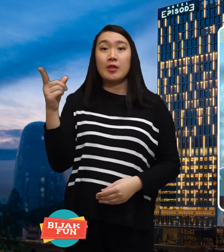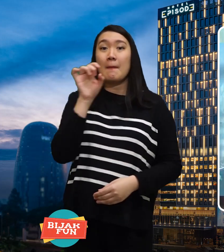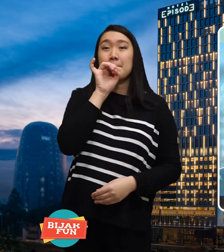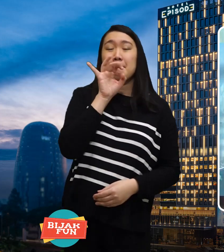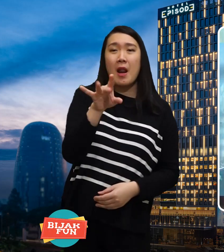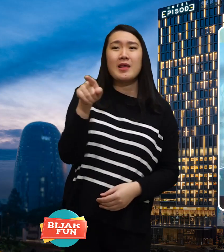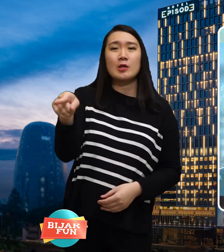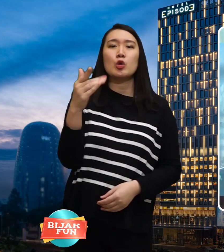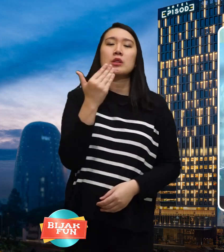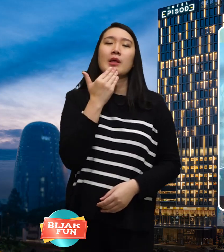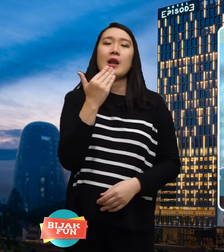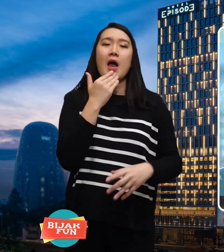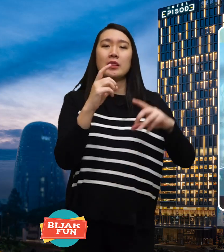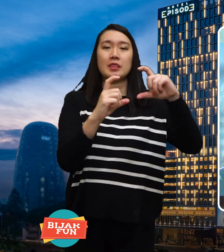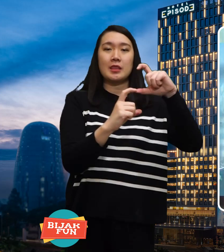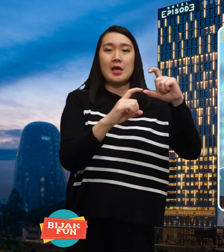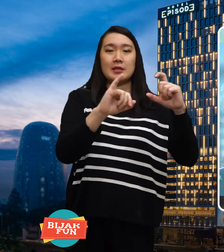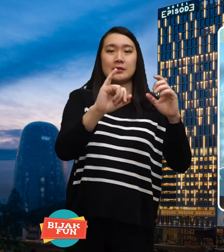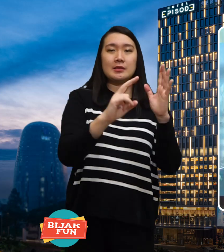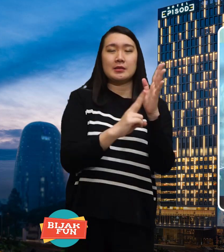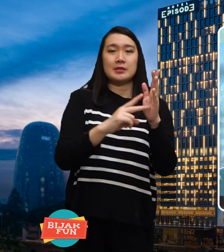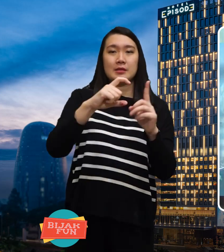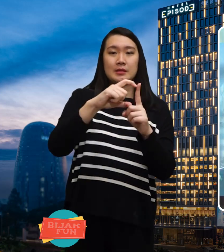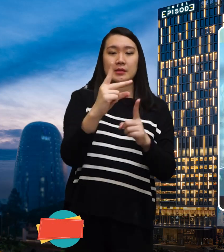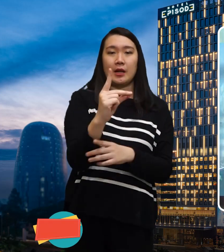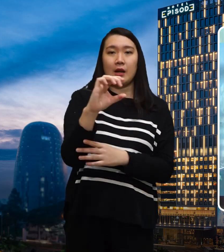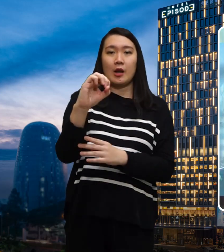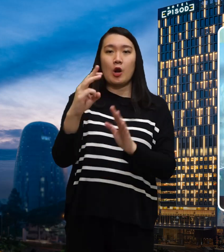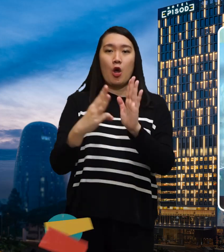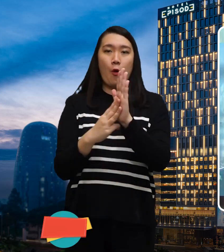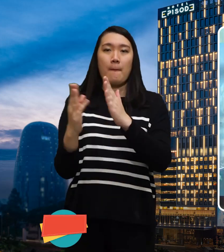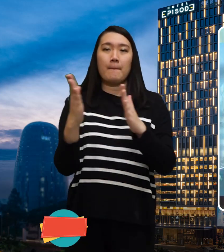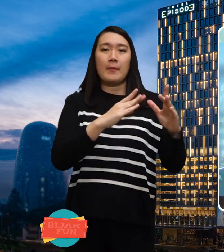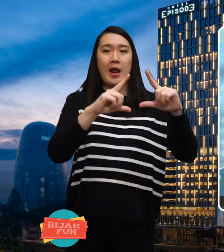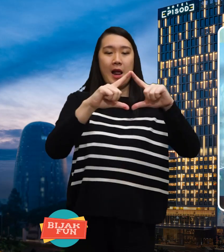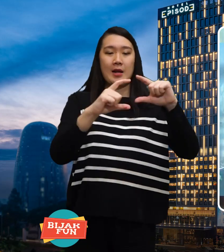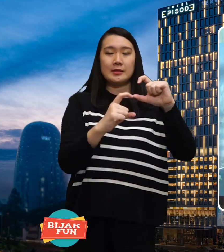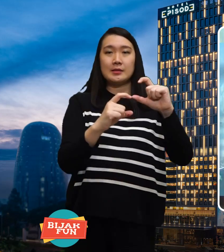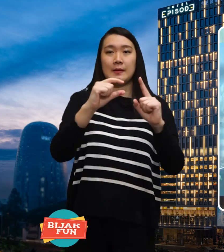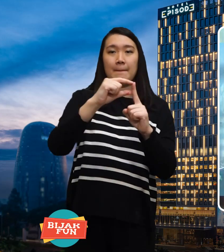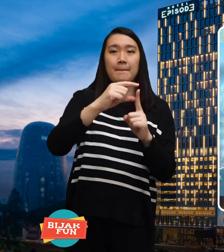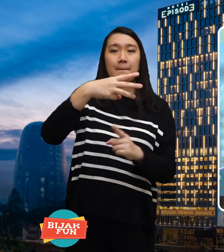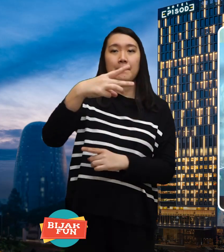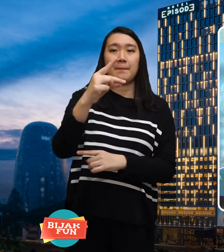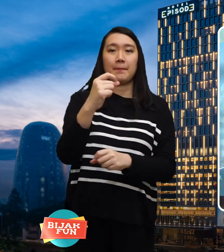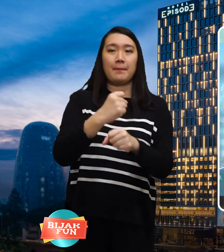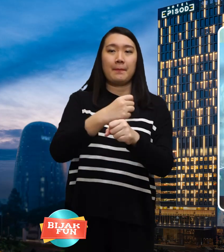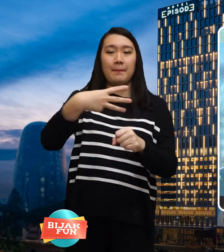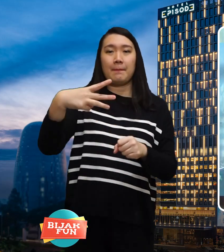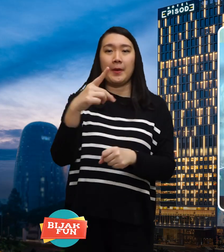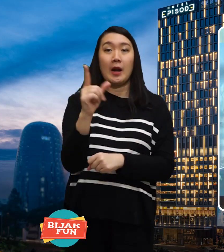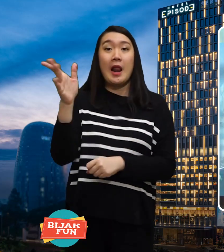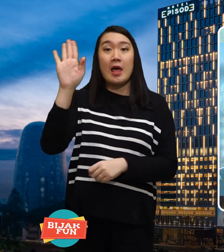Dokter mendiagnosa ia menderita Sindrom Asperger,